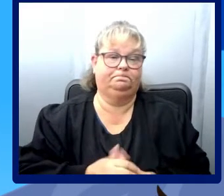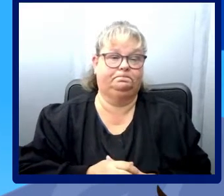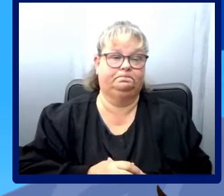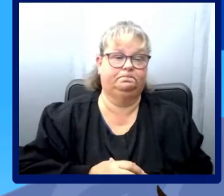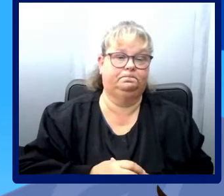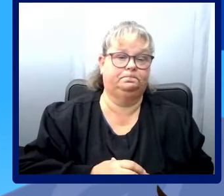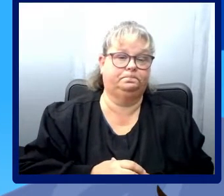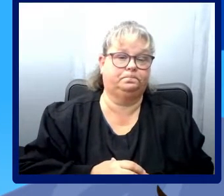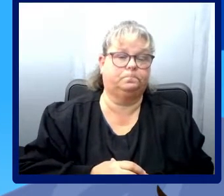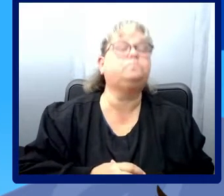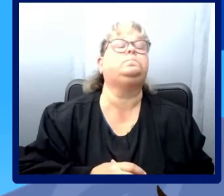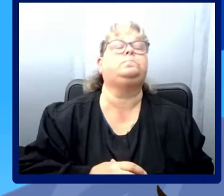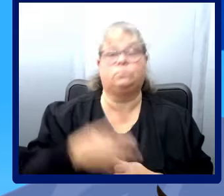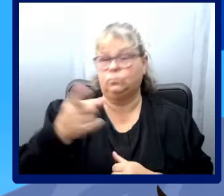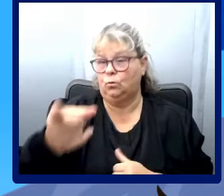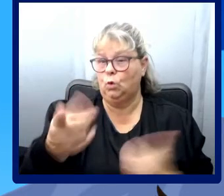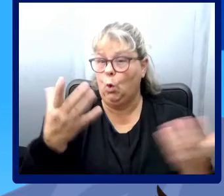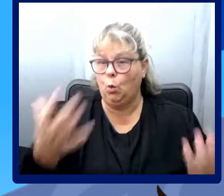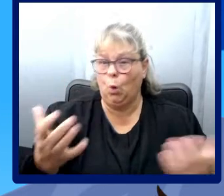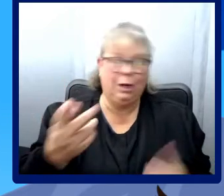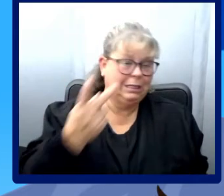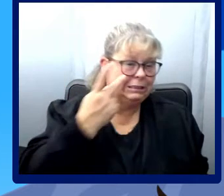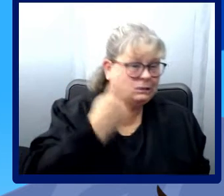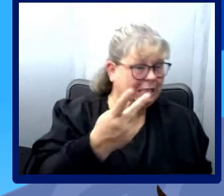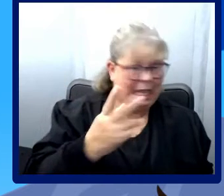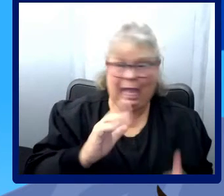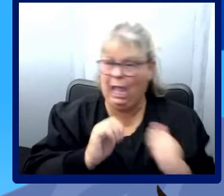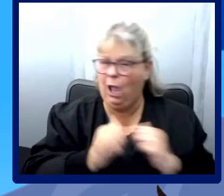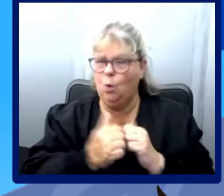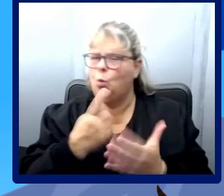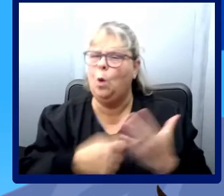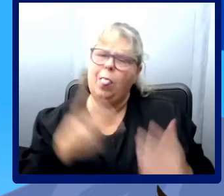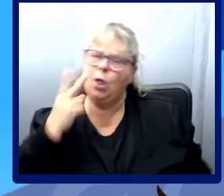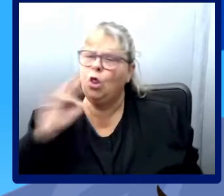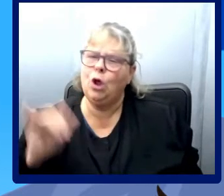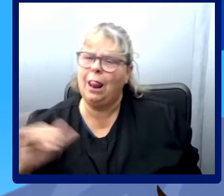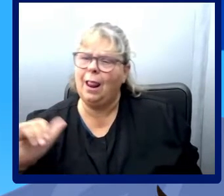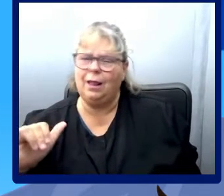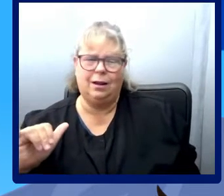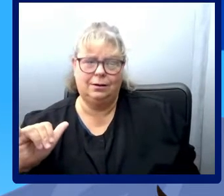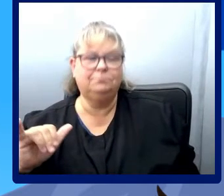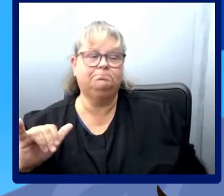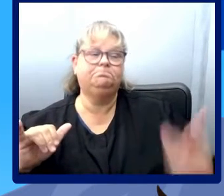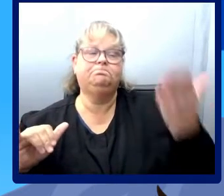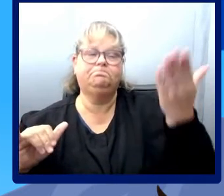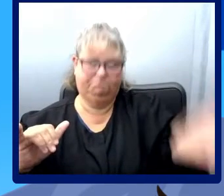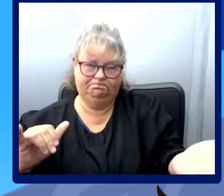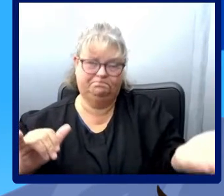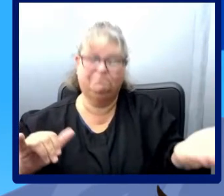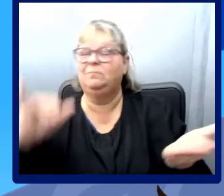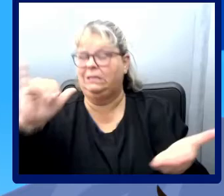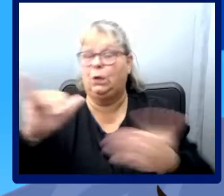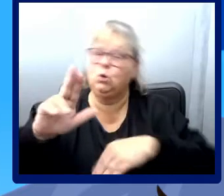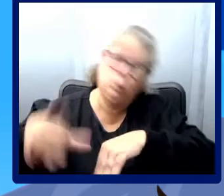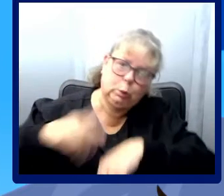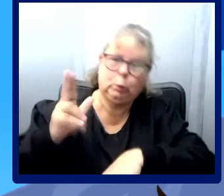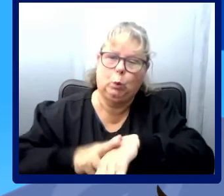Y si quieren ver cómo se ven esos correos electrónicos, este es el correo electrónico por defecto de Salesforce.